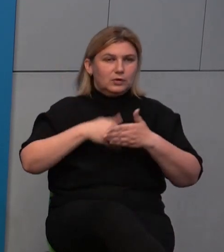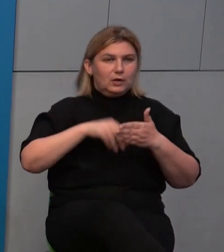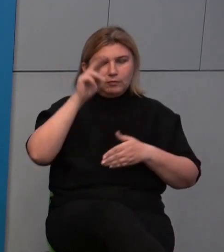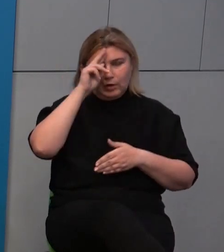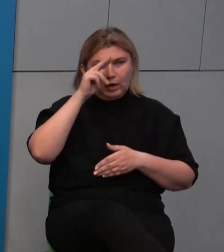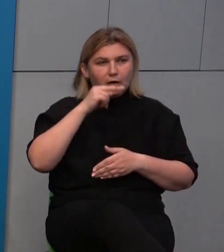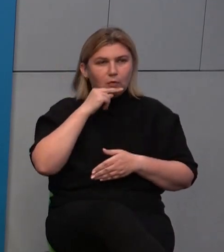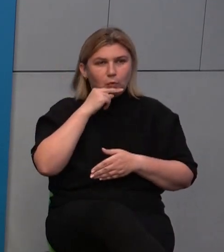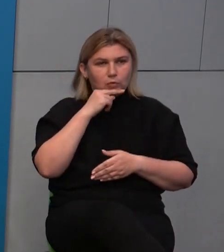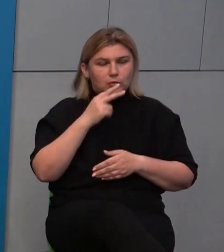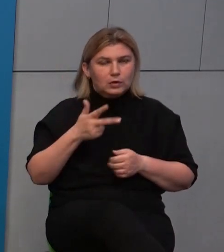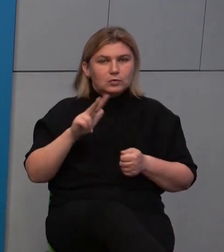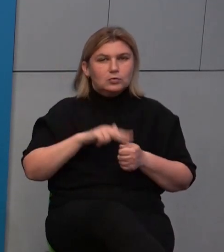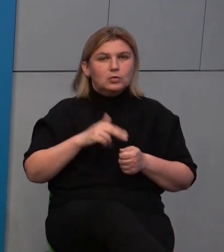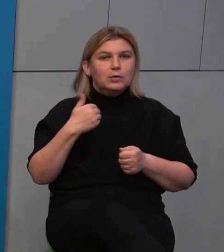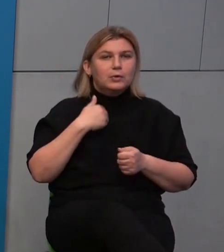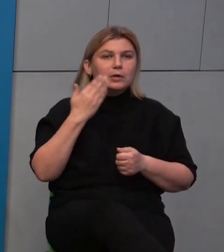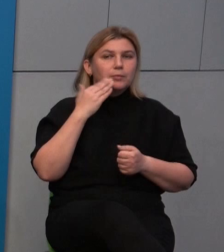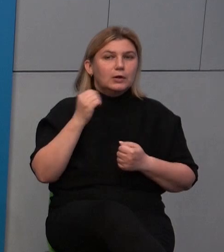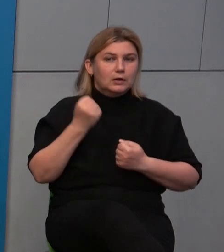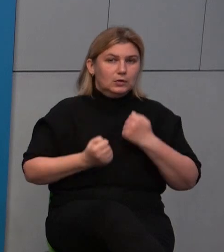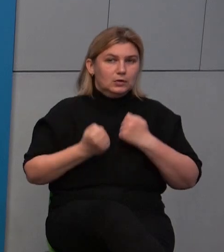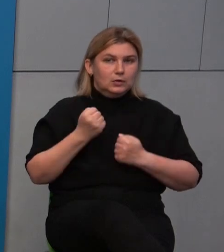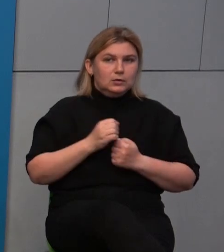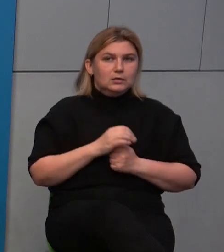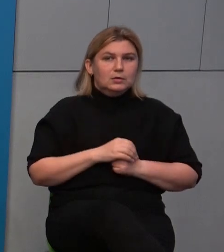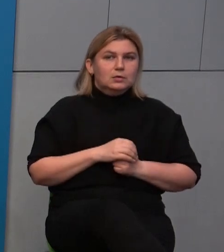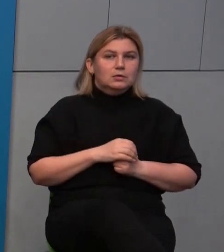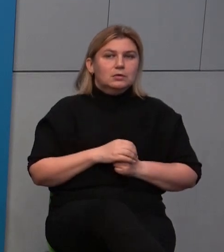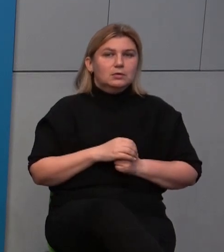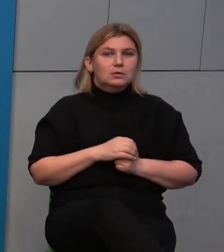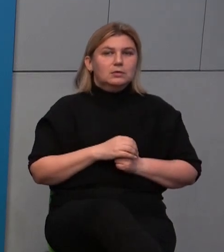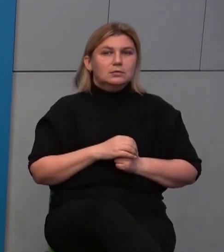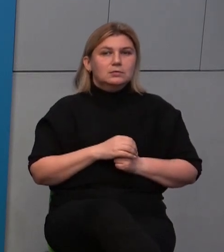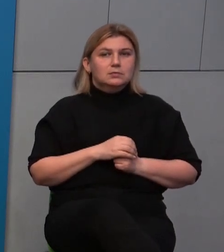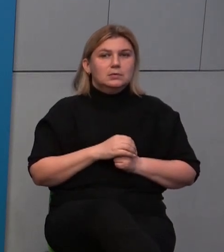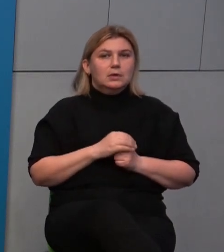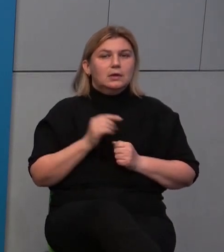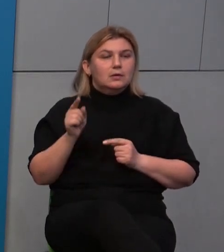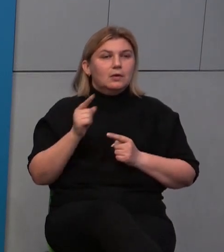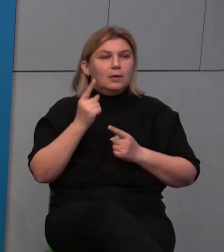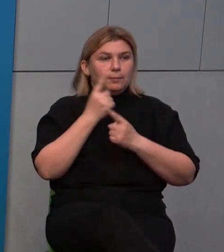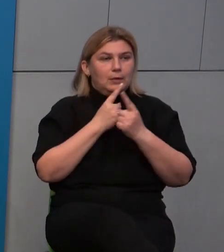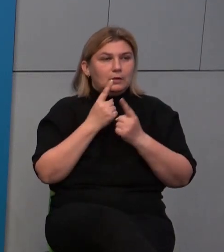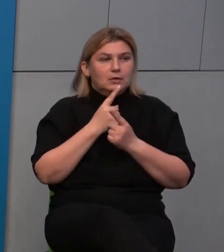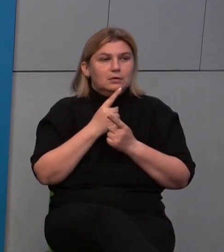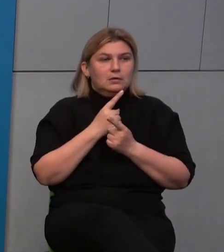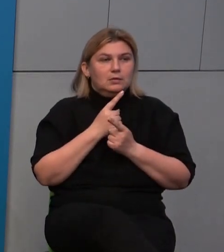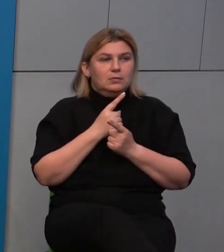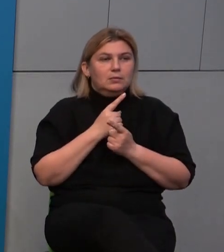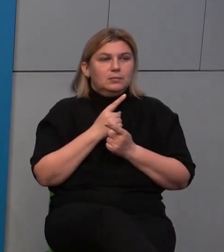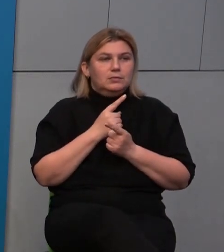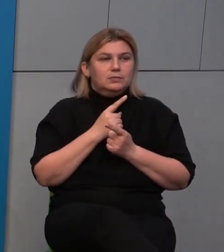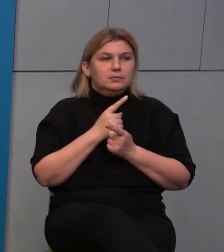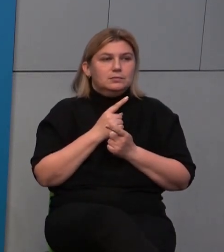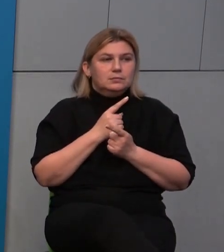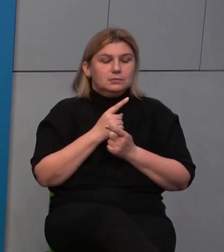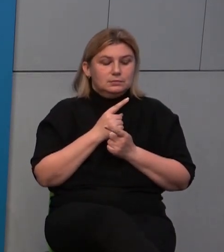które były dla niego bardzo trudne. I to wydawało mi się, że jest taką jakąś